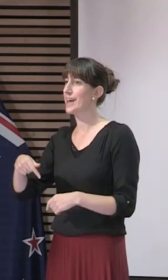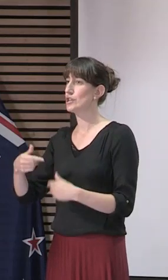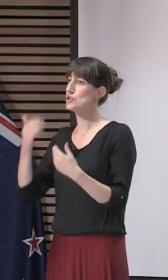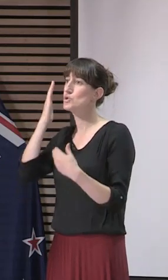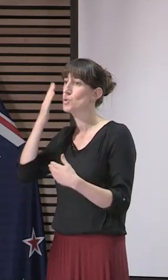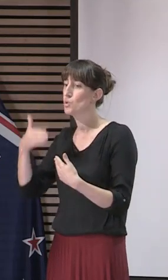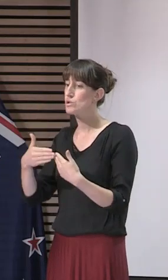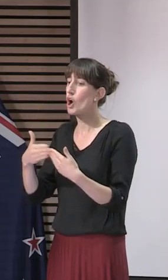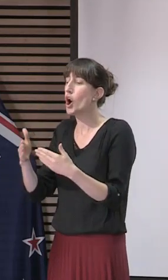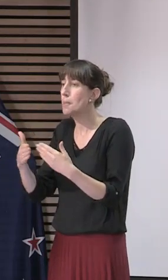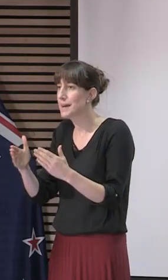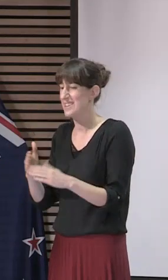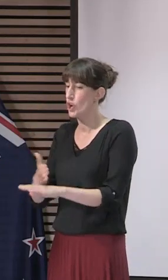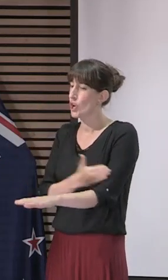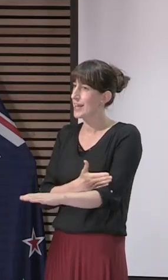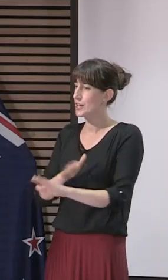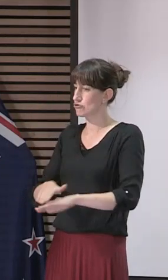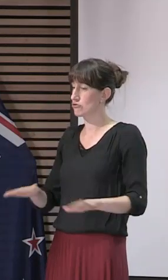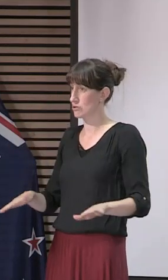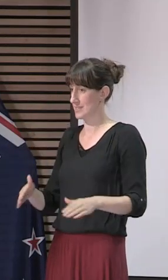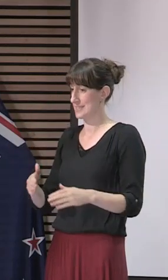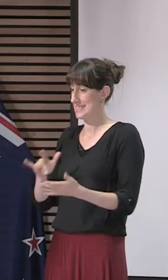Health i kaha toro atu ki etahi o nga umanga kia pai ai te mahi ki a raatau i runga i te whenua